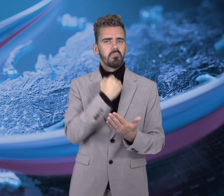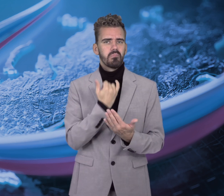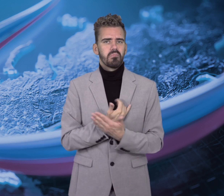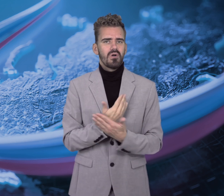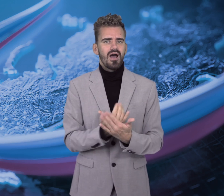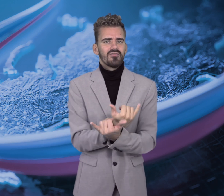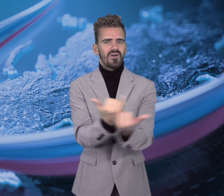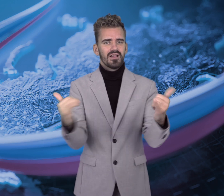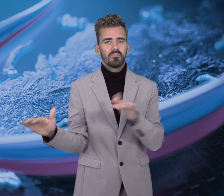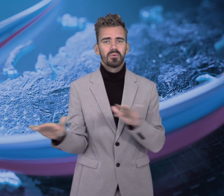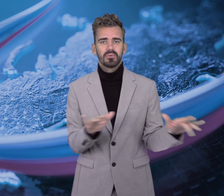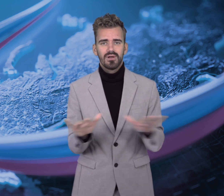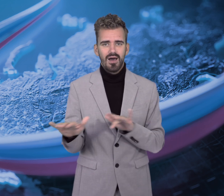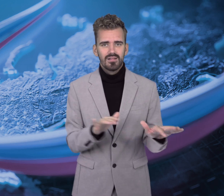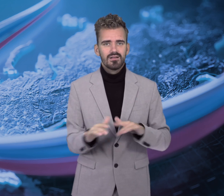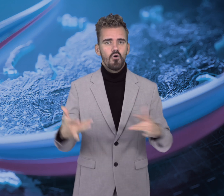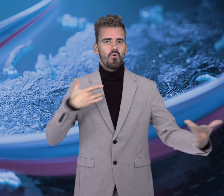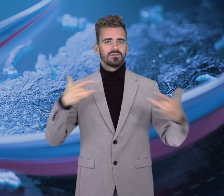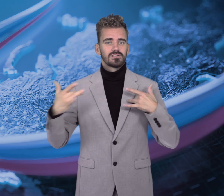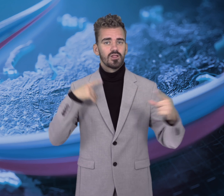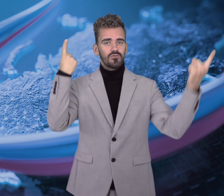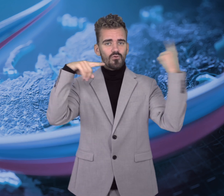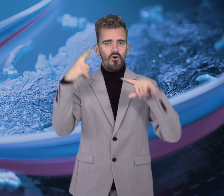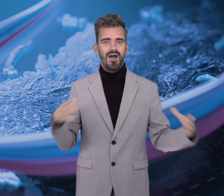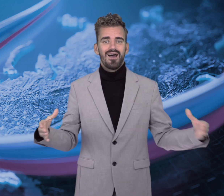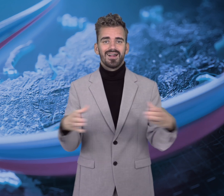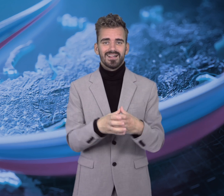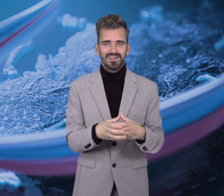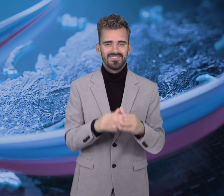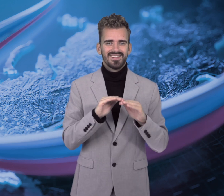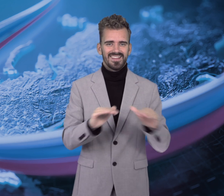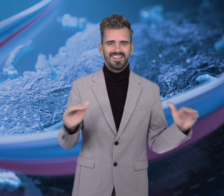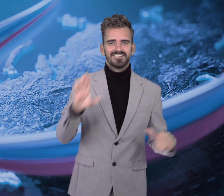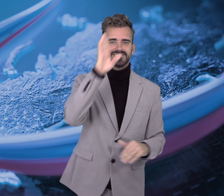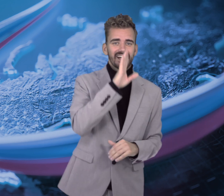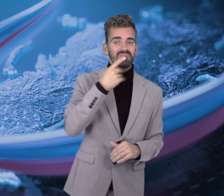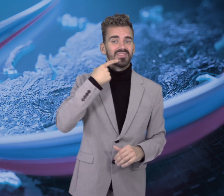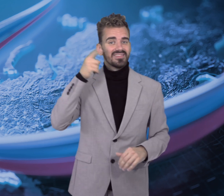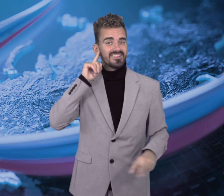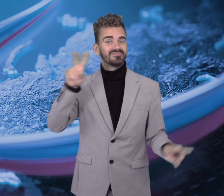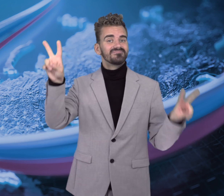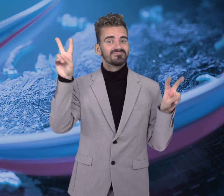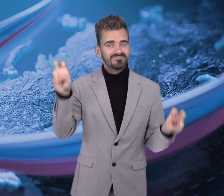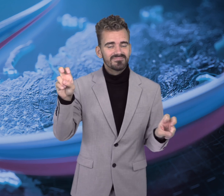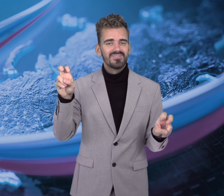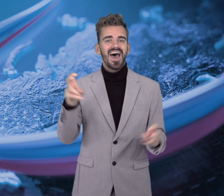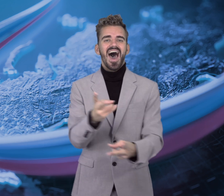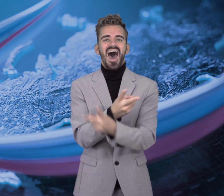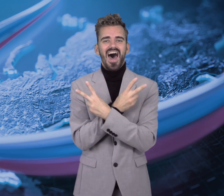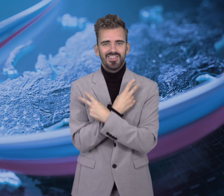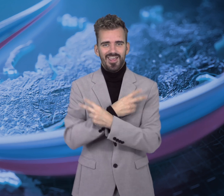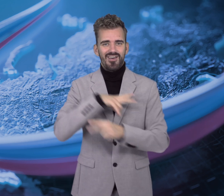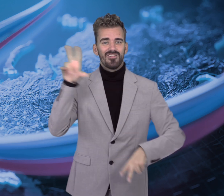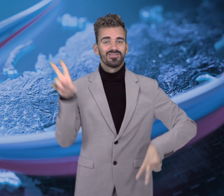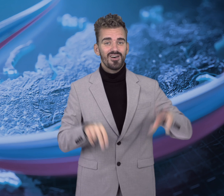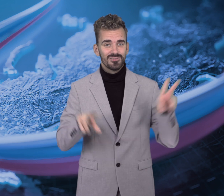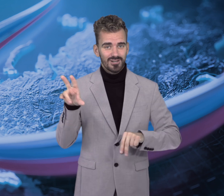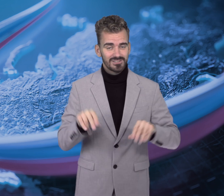в благотворительном мероприятии – концерте Творческого коллектива детей и молодежи с нарушениями слуха «Ангелы Надежды»